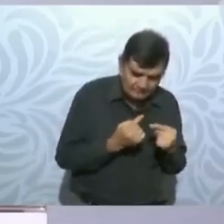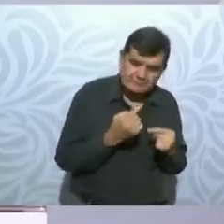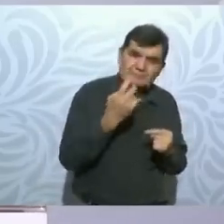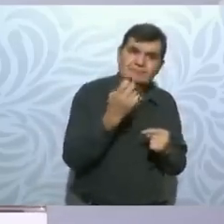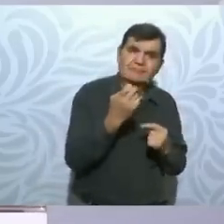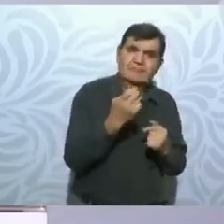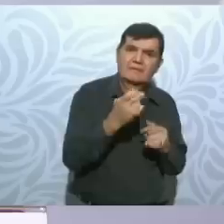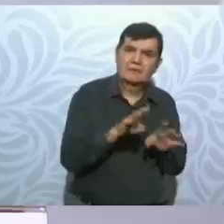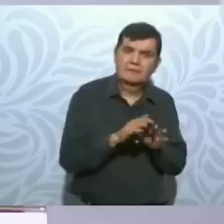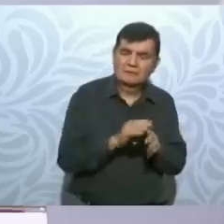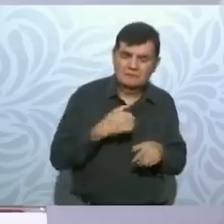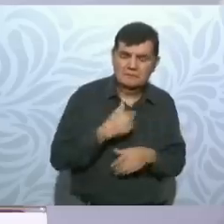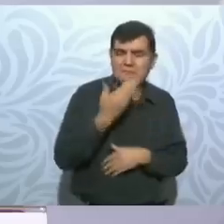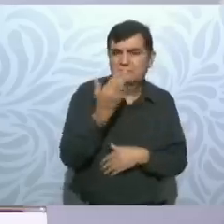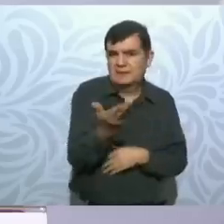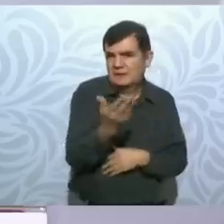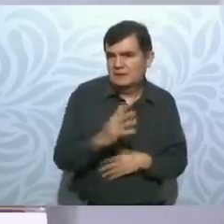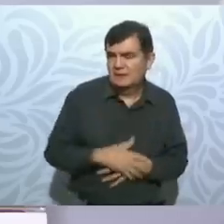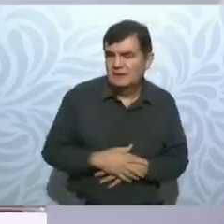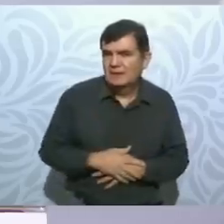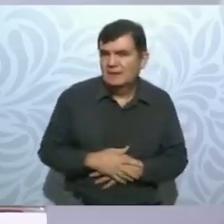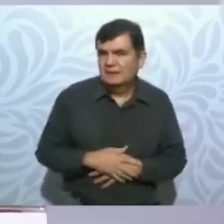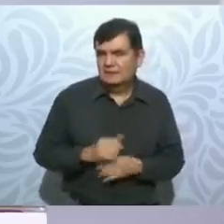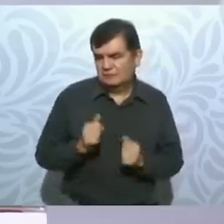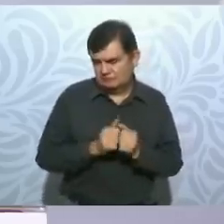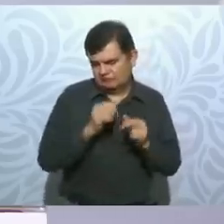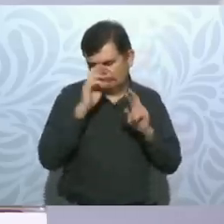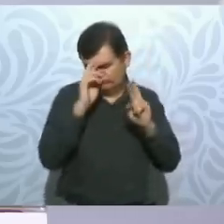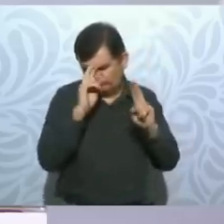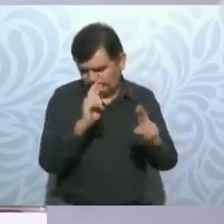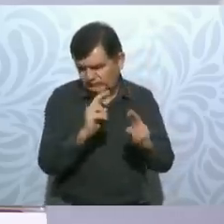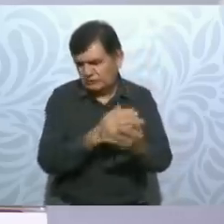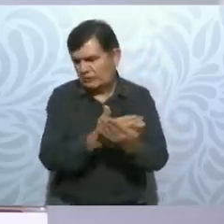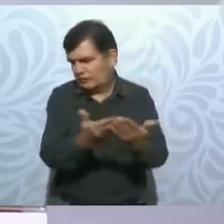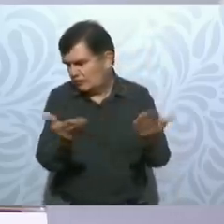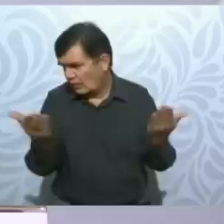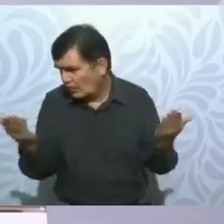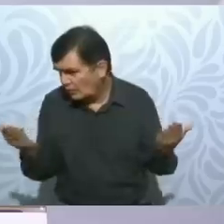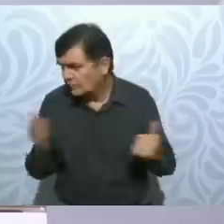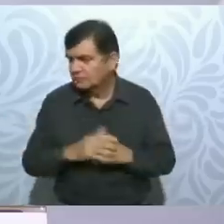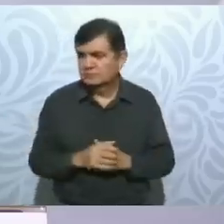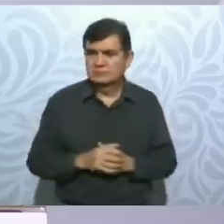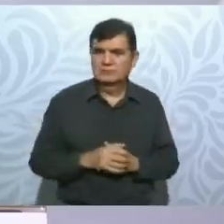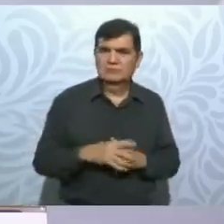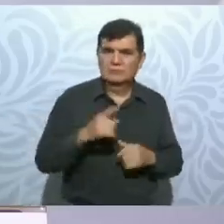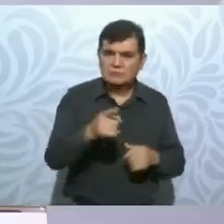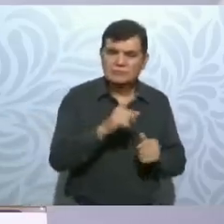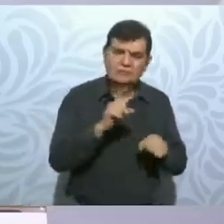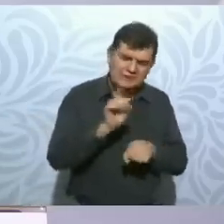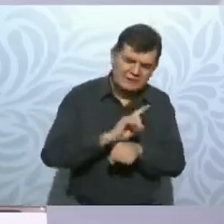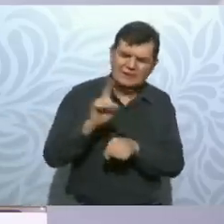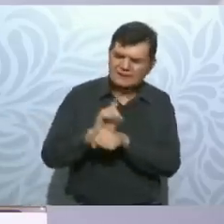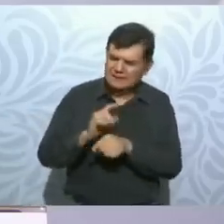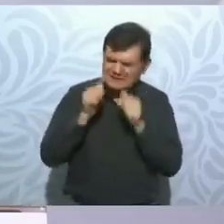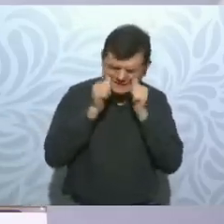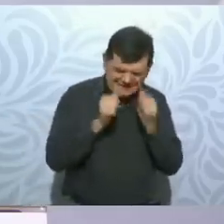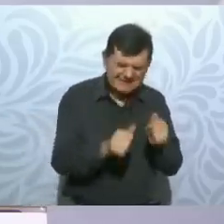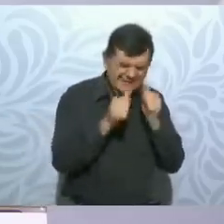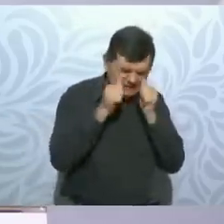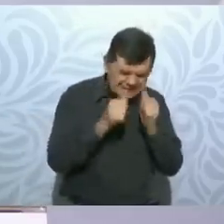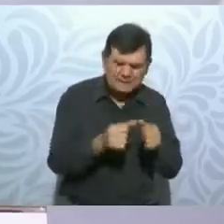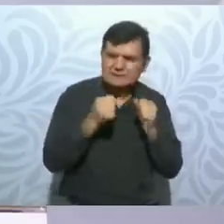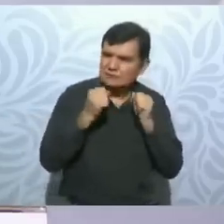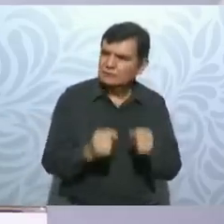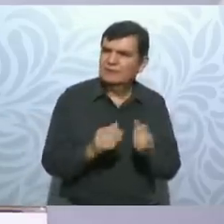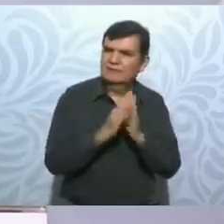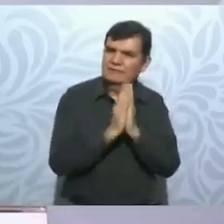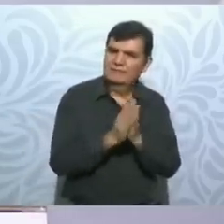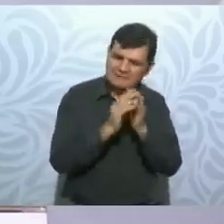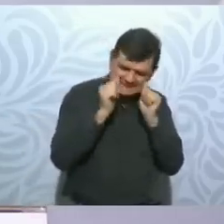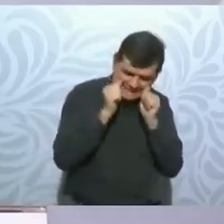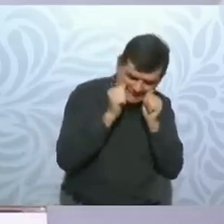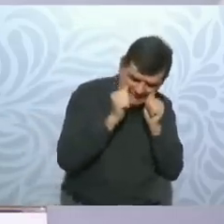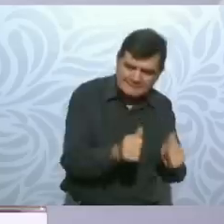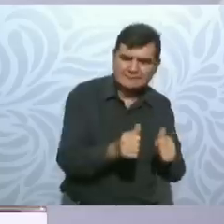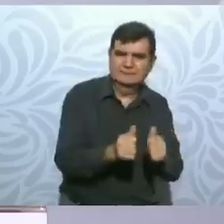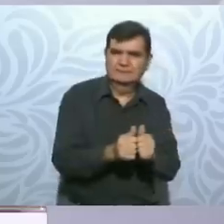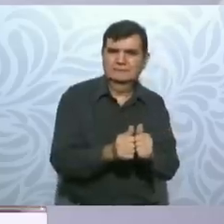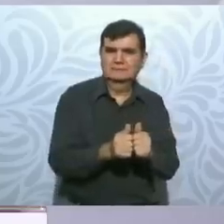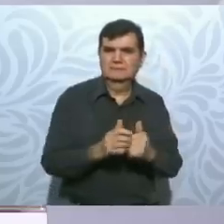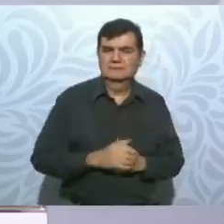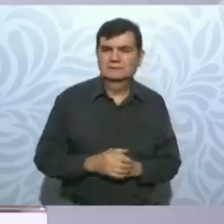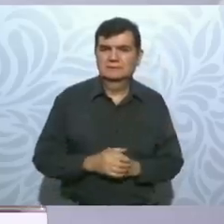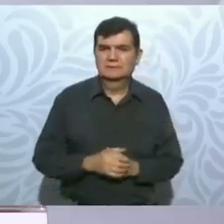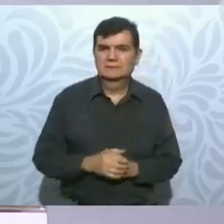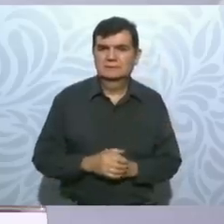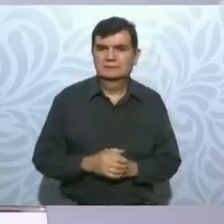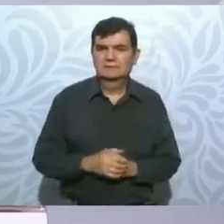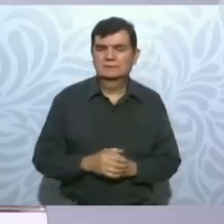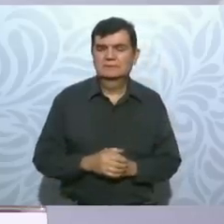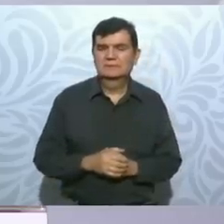solicitud muy respetuosa a todos y a todas atiendan diario El gabinete de seguridad si